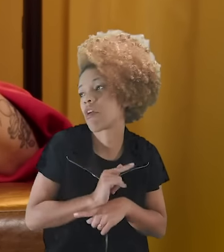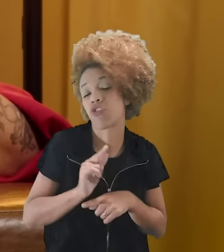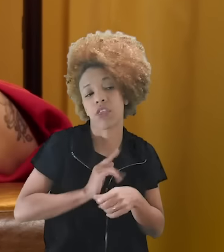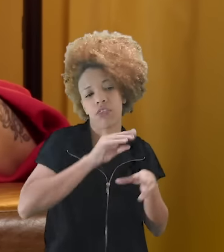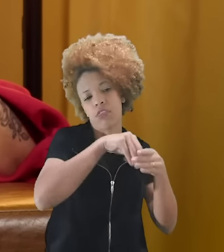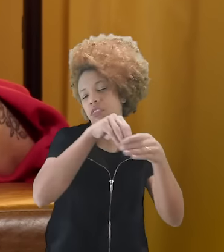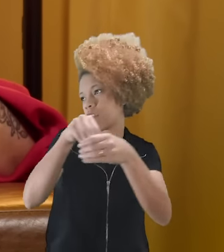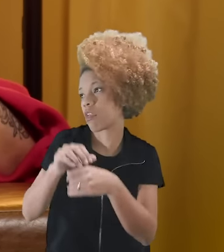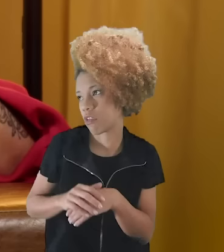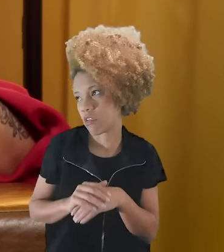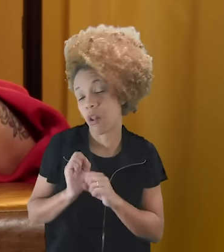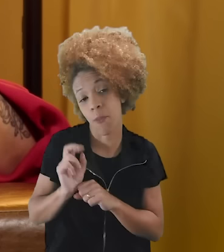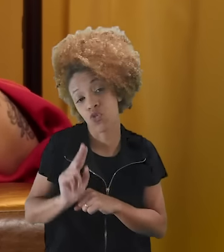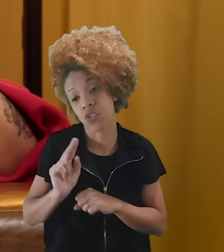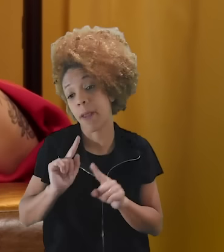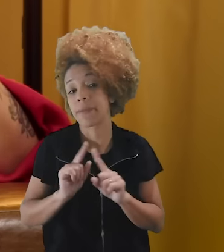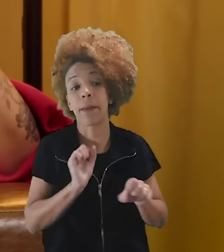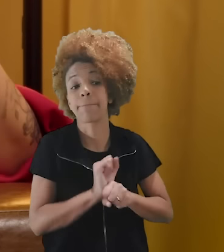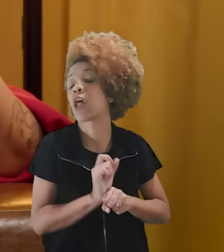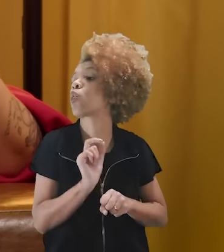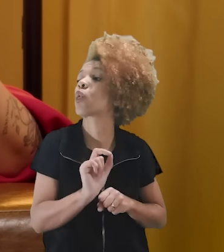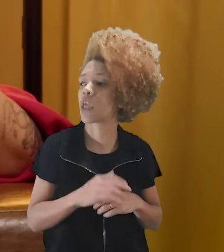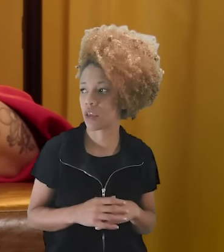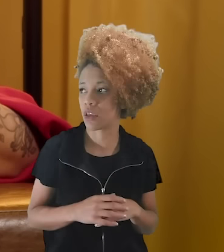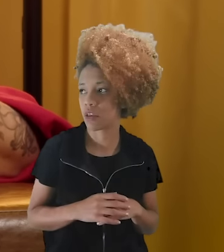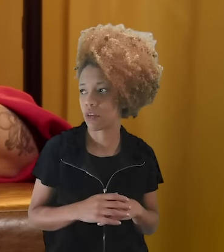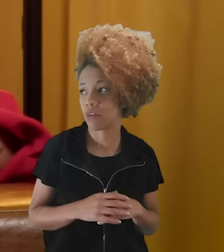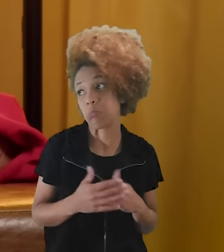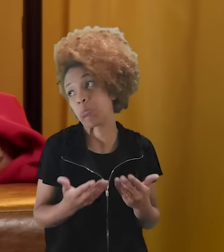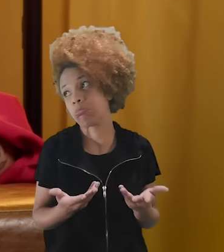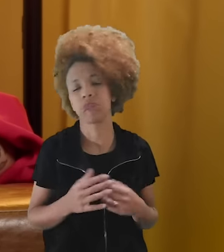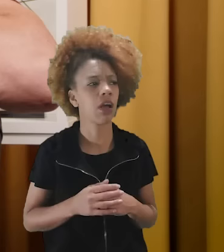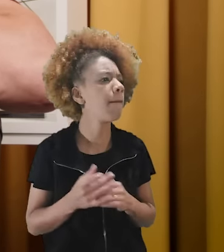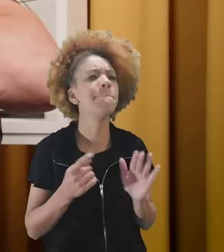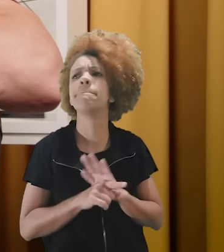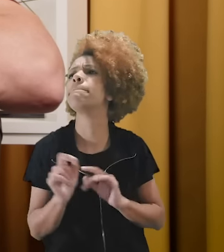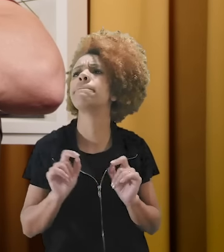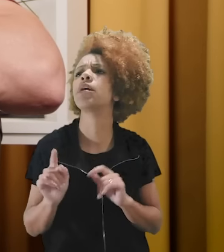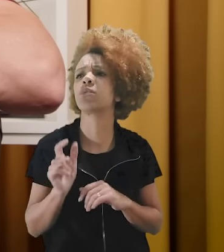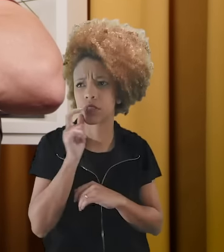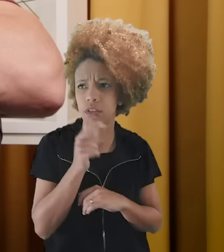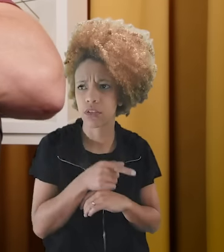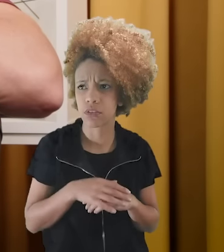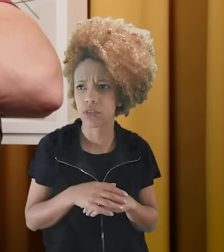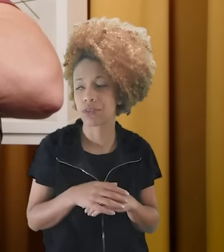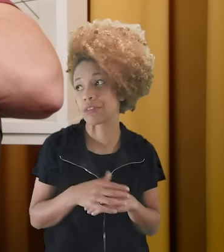eles possuem no momento que ele pode utilizar ele tá parado mas ele tá parado com o qu né que pode ser útil pra rodada dele entendi Alguém tem mais pergunta que eu achei achei interessante Lá vem